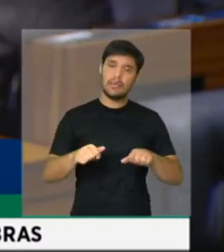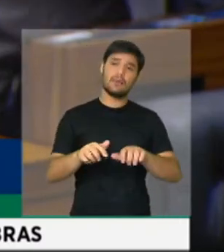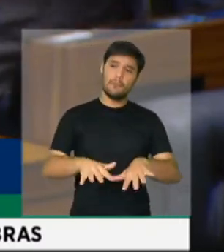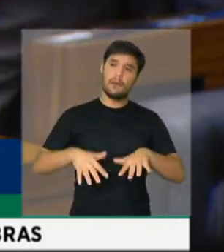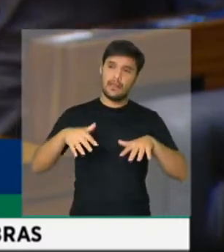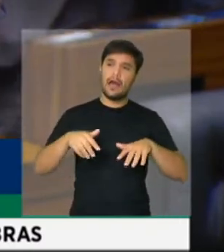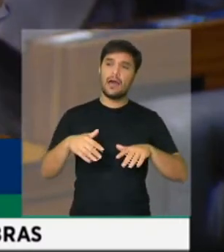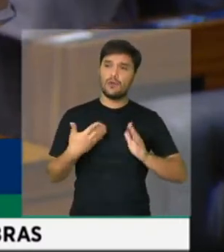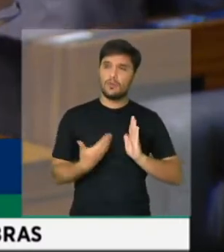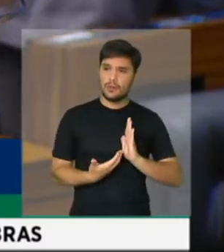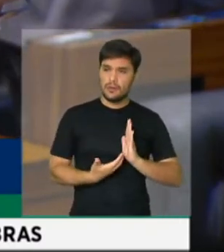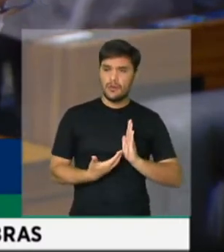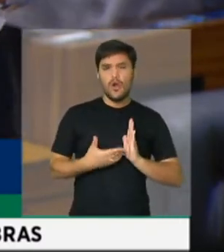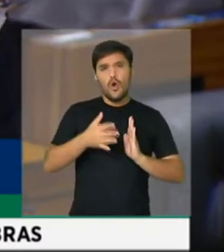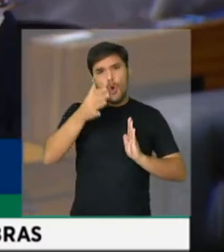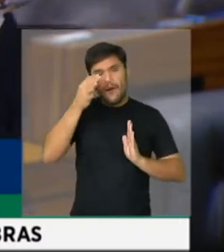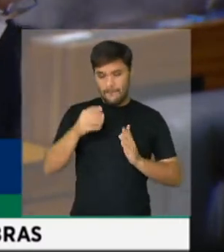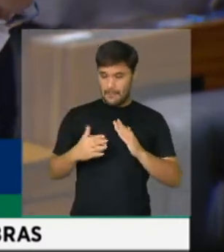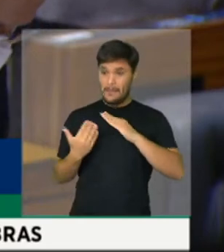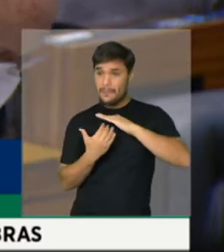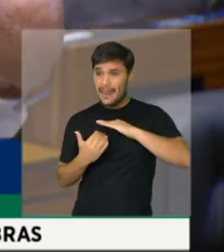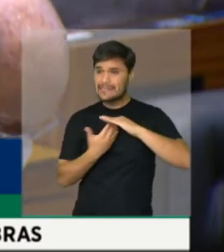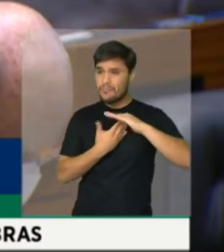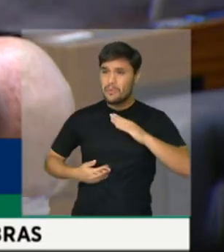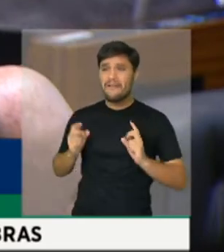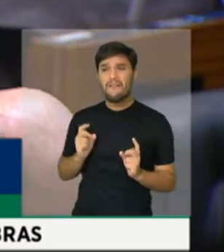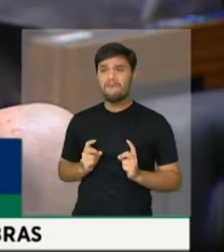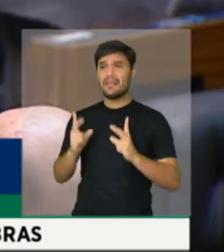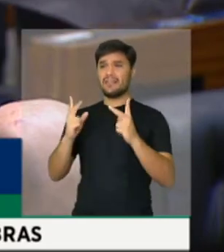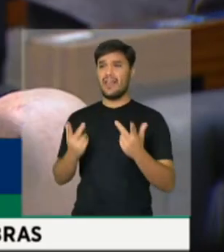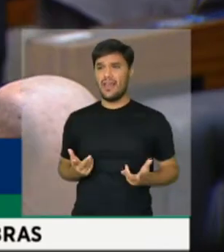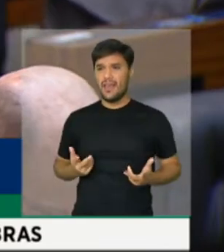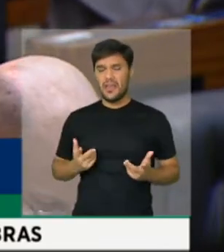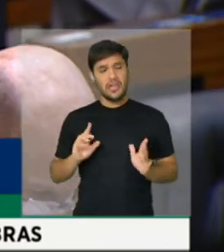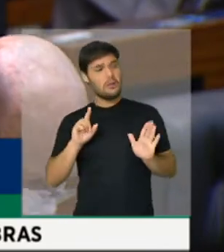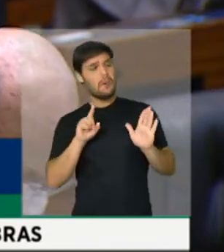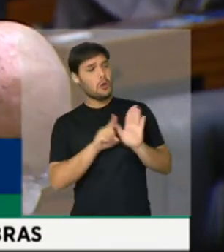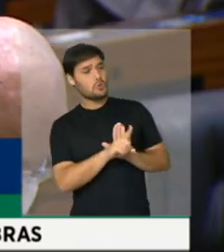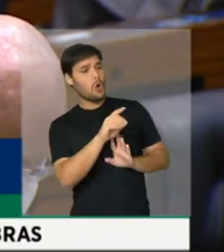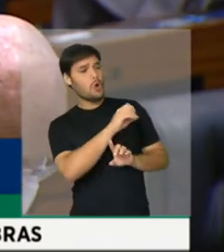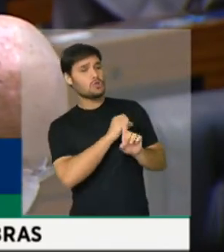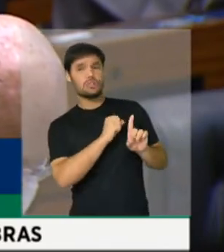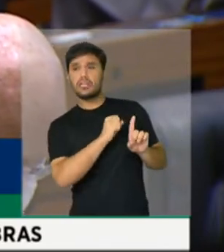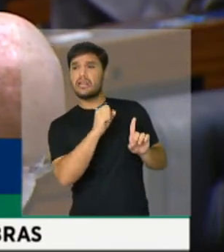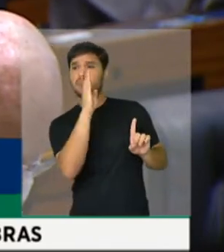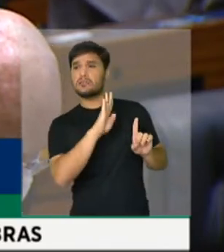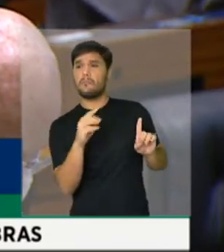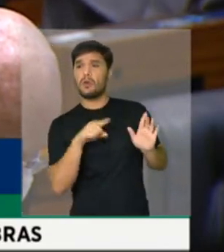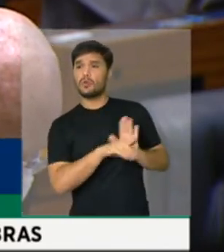QUE REGISTREM SEUS VOTOS NO INFOLEG PARLAMENTAR. ESTÁ INICIADA A VOTAÇÃO. COMO ORIENTA O PT? [DEPUTADO]: PT ORIENTA SIM PORQUE ENTENDE QUE O POVO